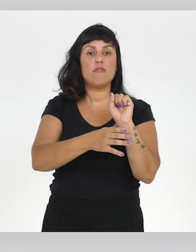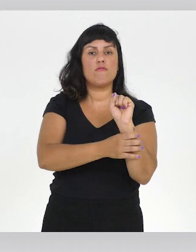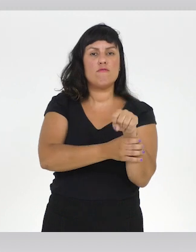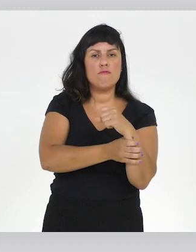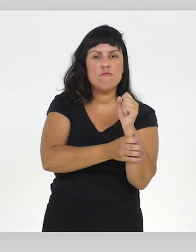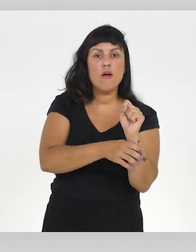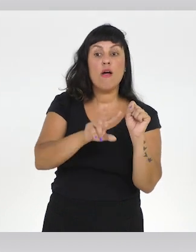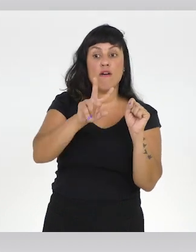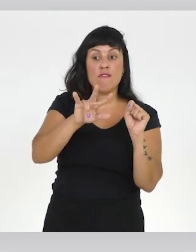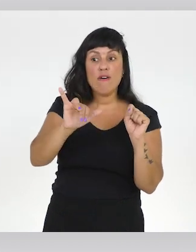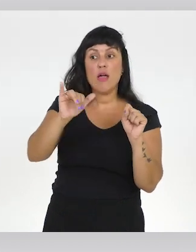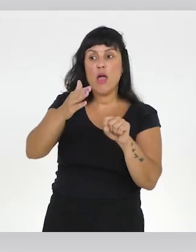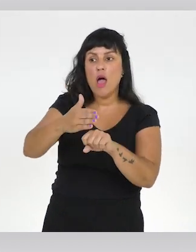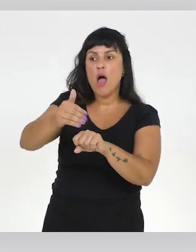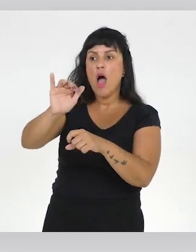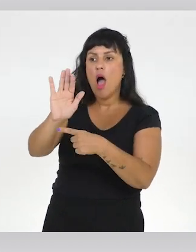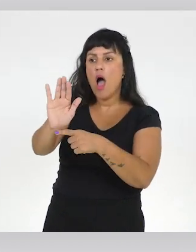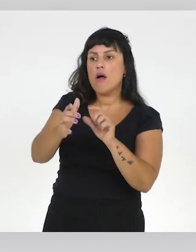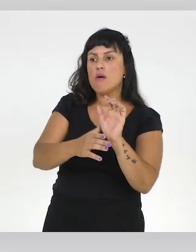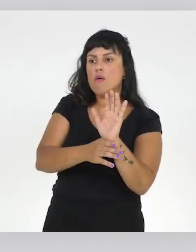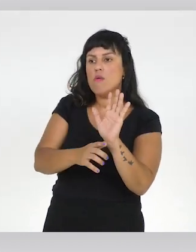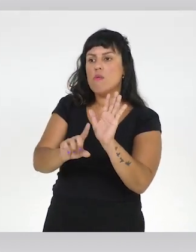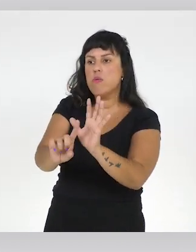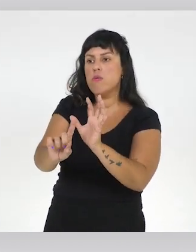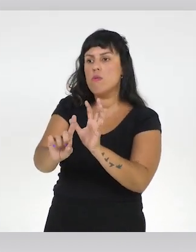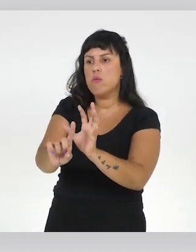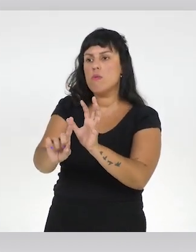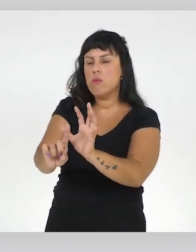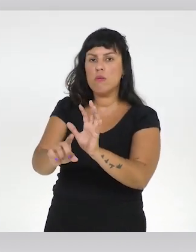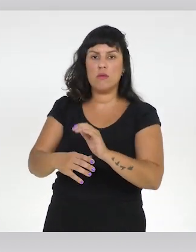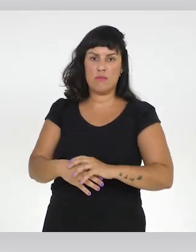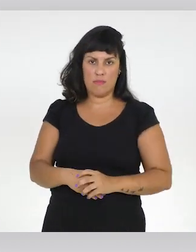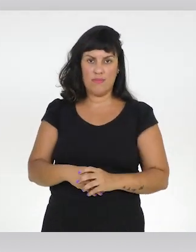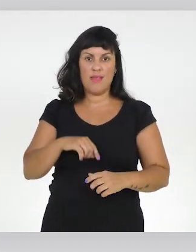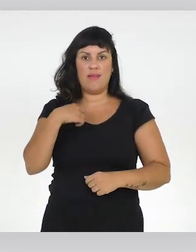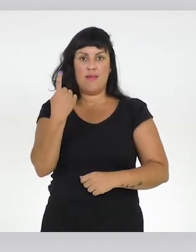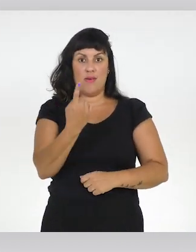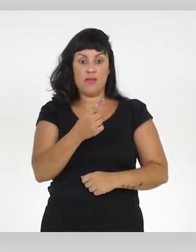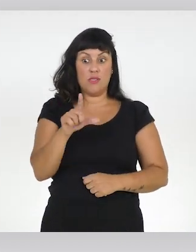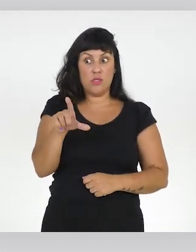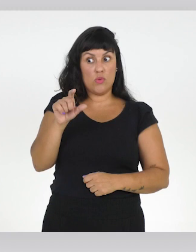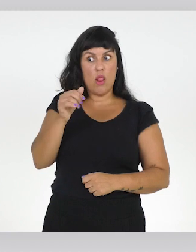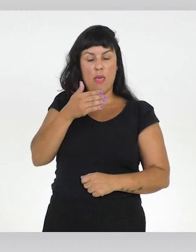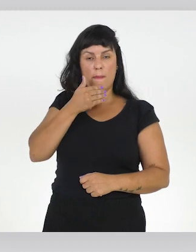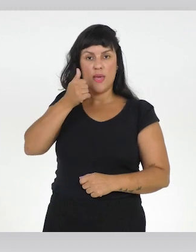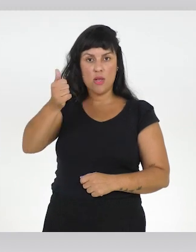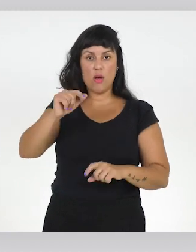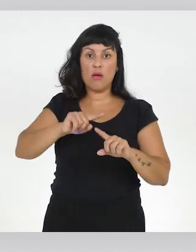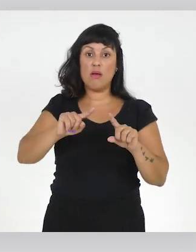Mas mais importante do que isso, é entender a pessoa e trabalhar junto com ela